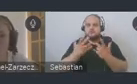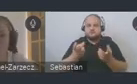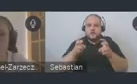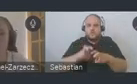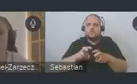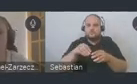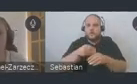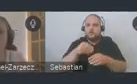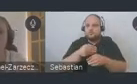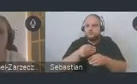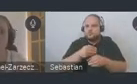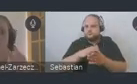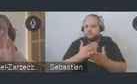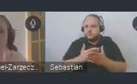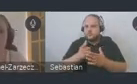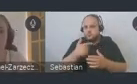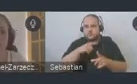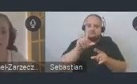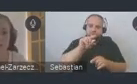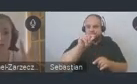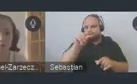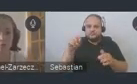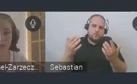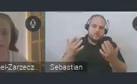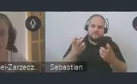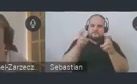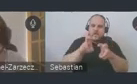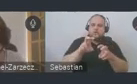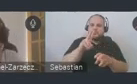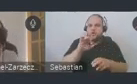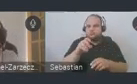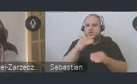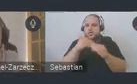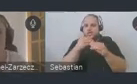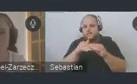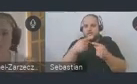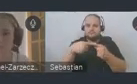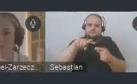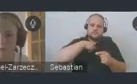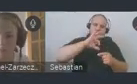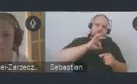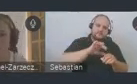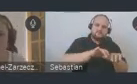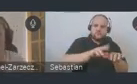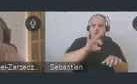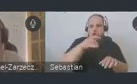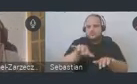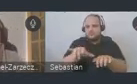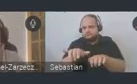Jeżeli powiem "Wchodzę na tę stronę, tu klikam 'Załóż konto', tu podaję adres e-mail, tu przyjdzie SMS, wpisuję kod z SMS-a,